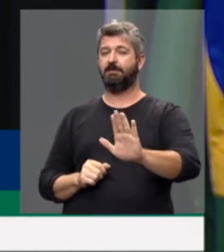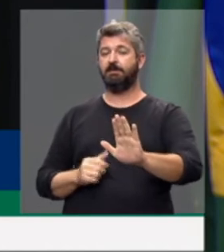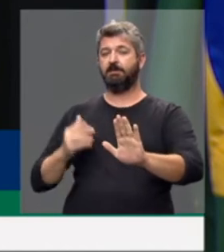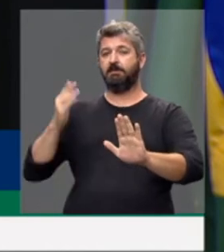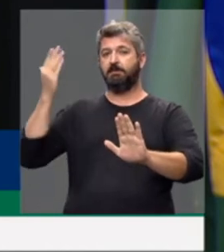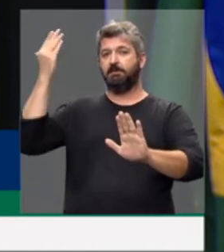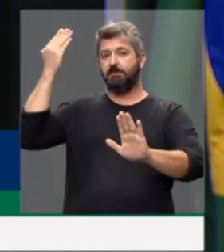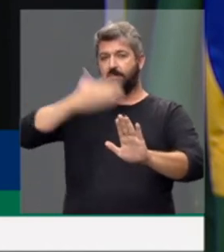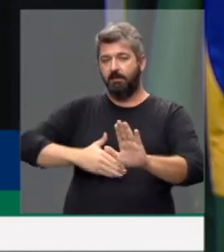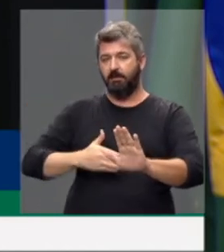FAZER REAJUSTE SALARIAL. E DEPOIS DE TRÊS ANOS O ESTADO